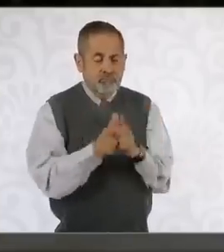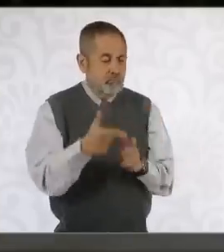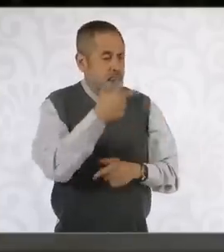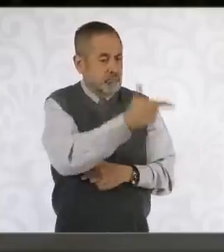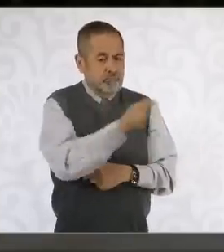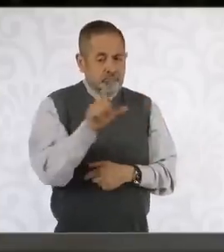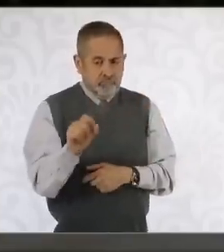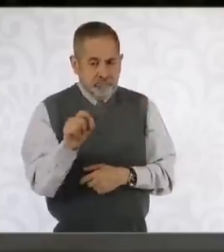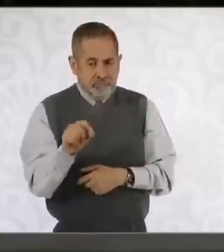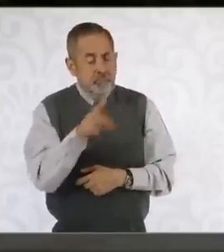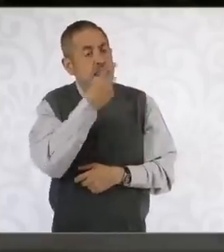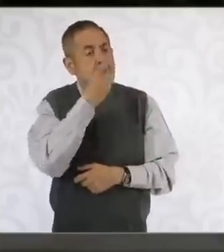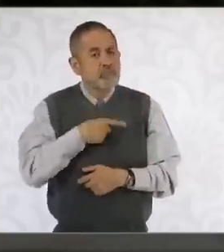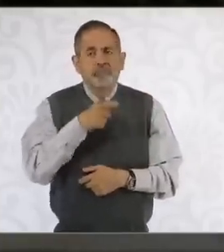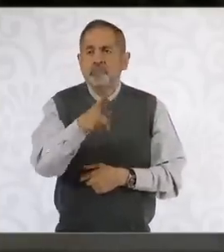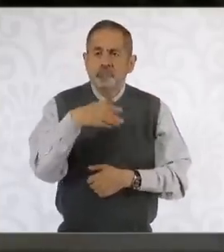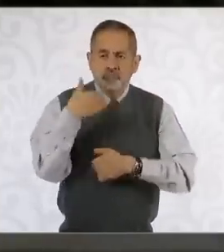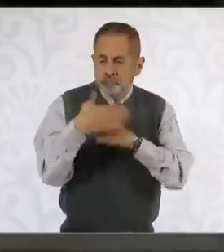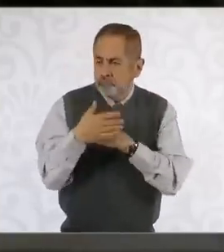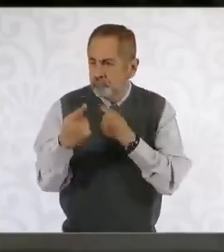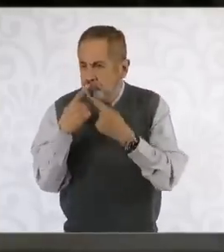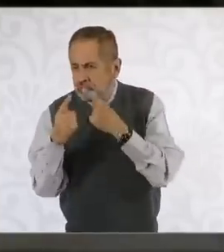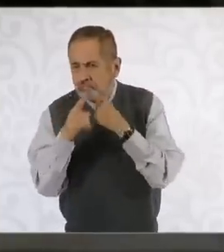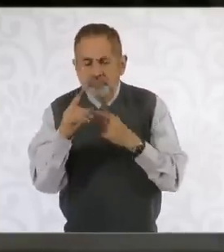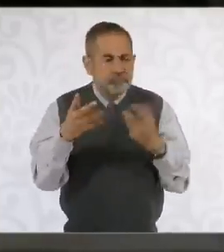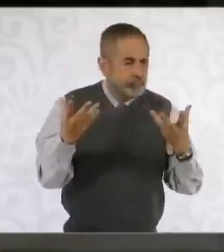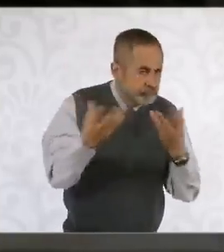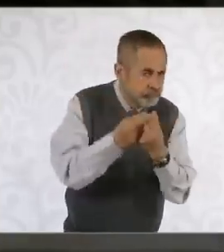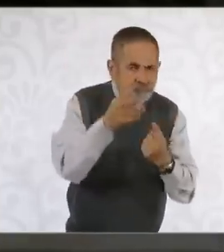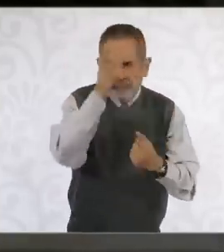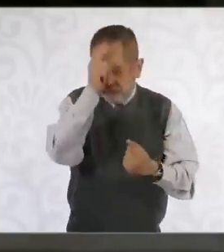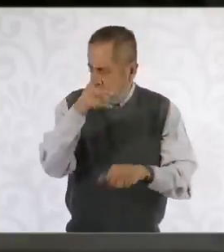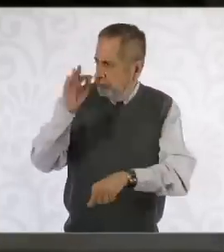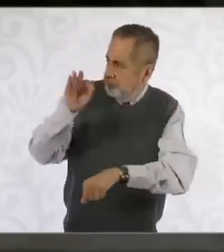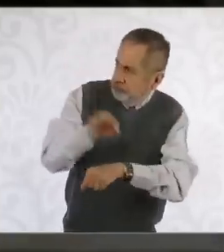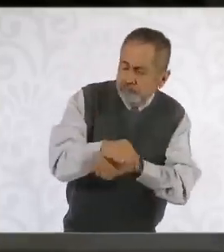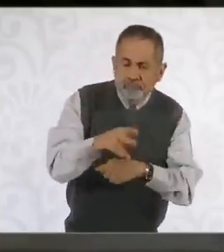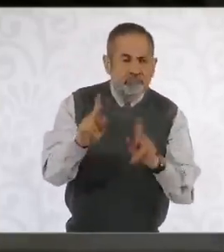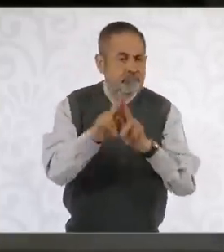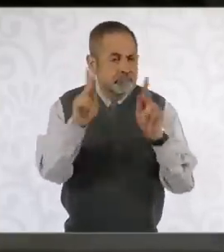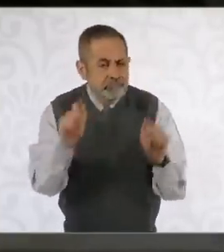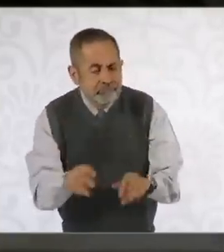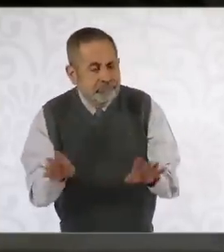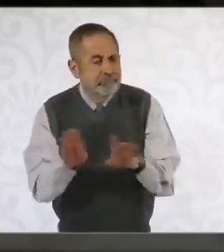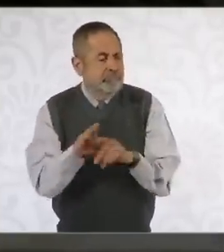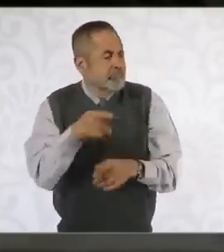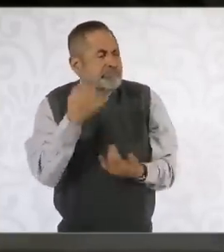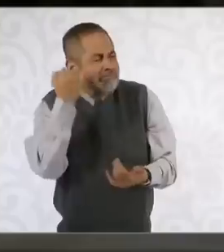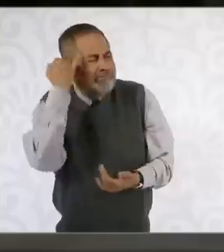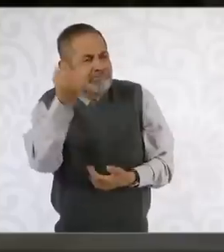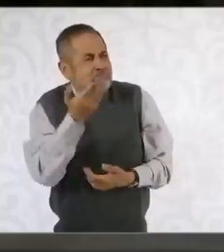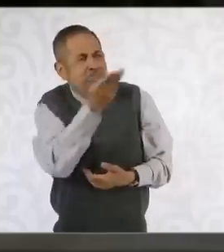va a buscar consensos para la humanidad en favor de la paz a mí me gustaría conocer qué va a buscar